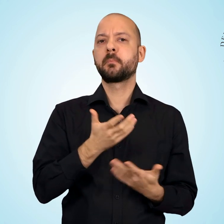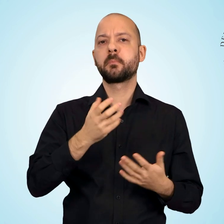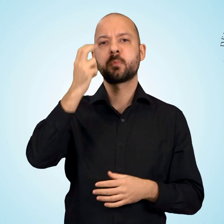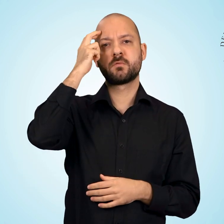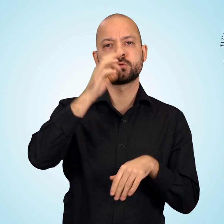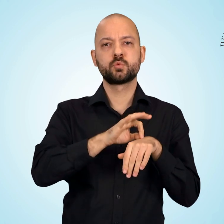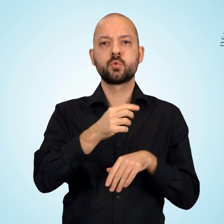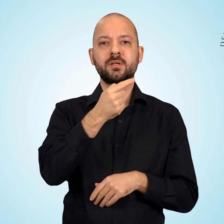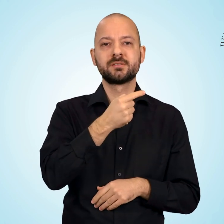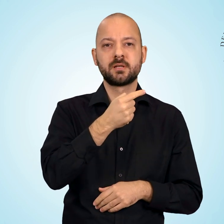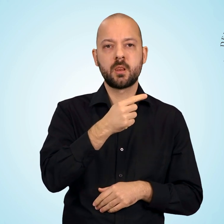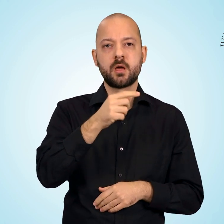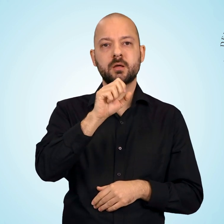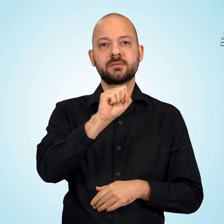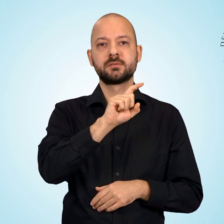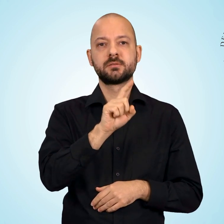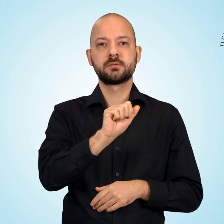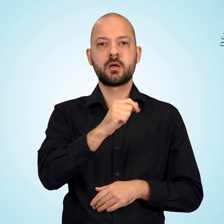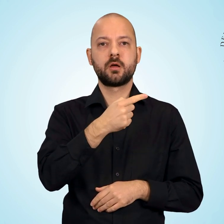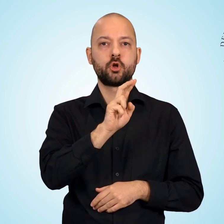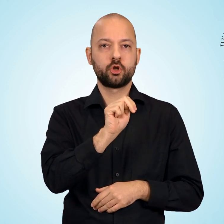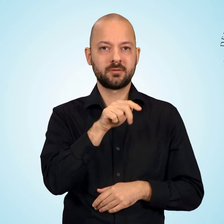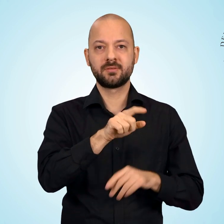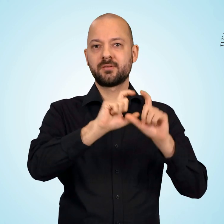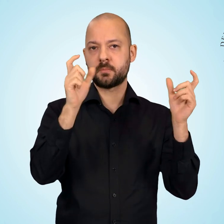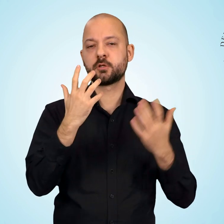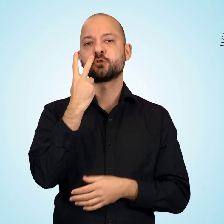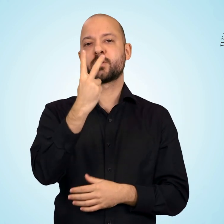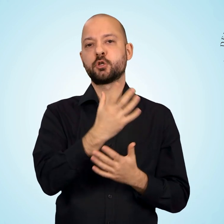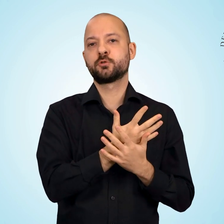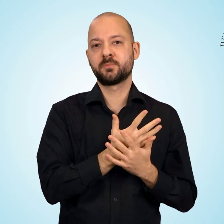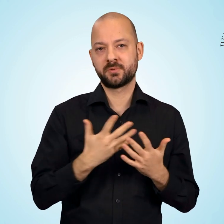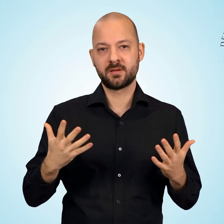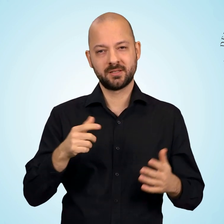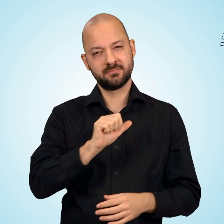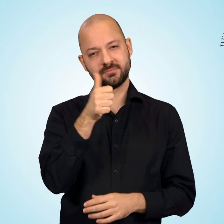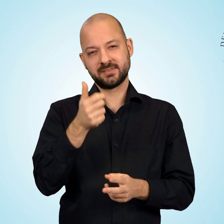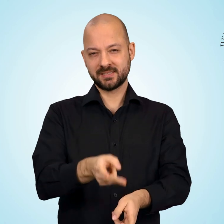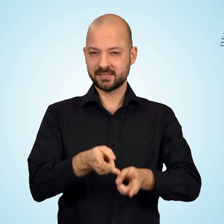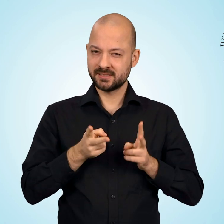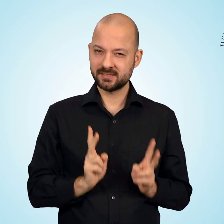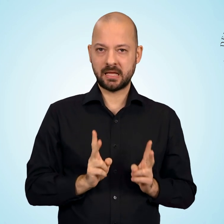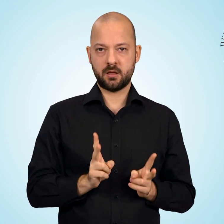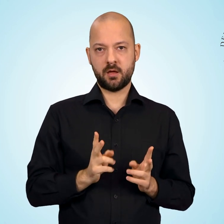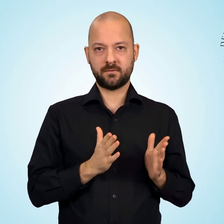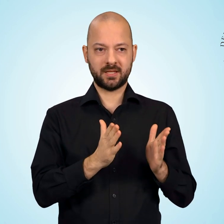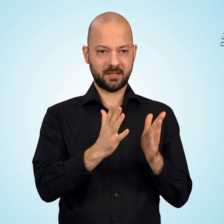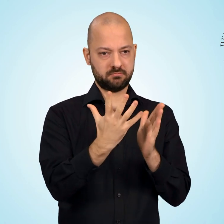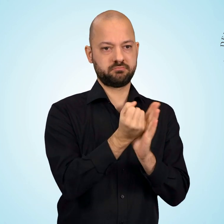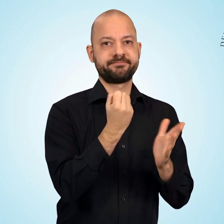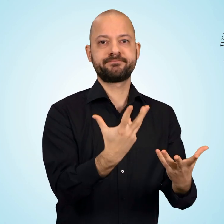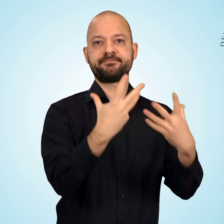Prof. Dr. Gisela Szagun spricht über „Zweisprachigkeit – der sicherste Weg